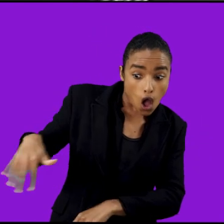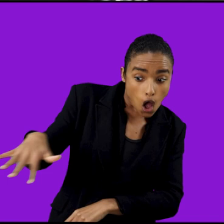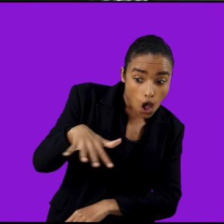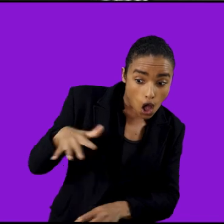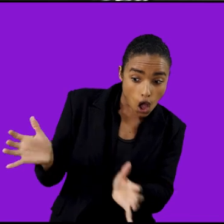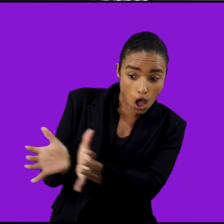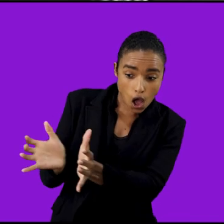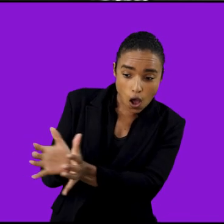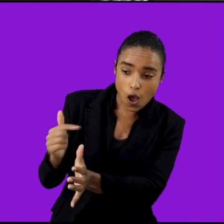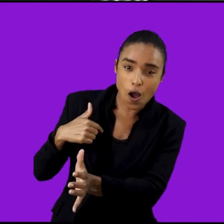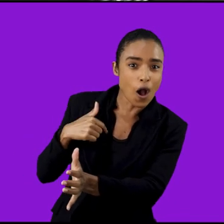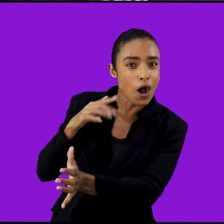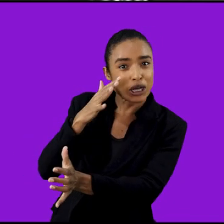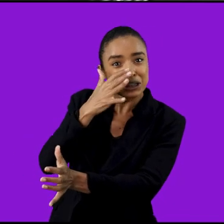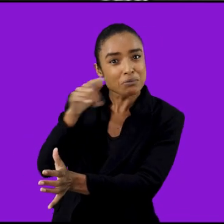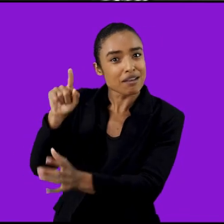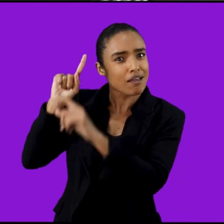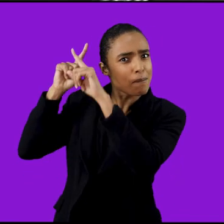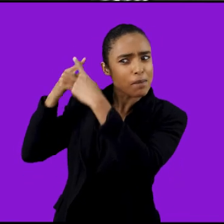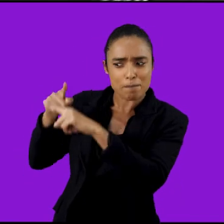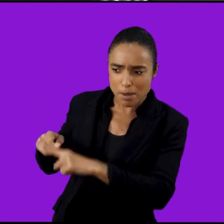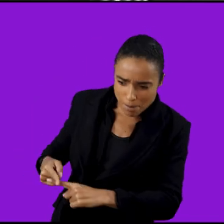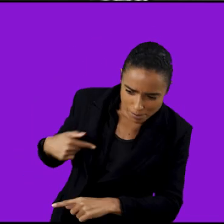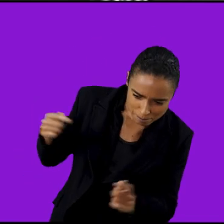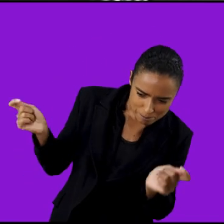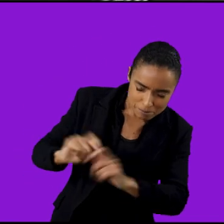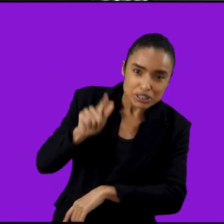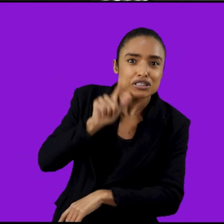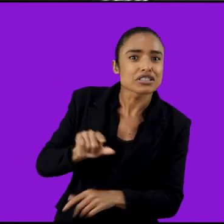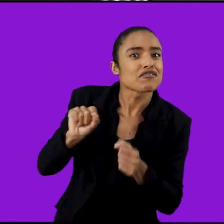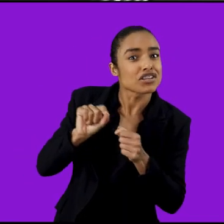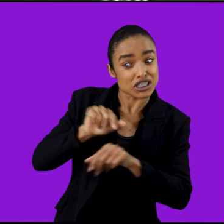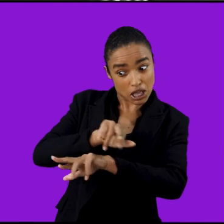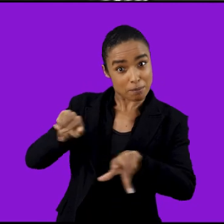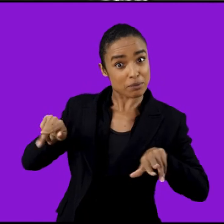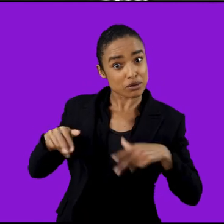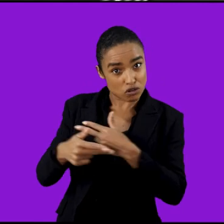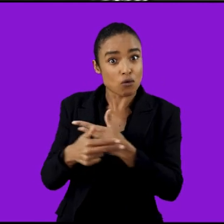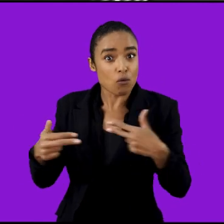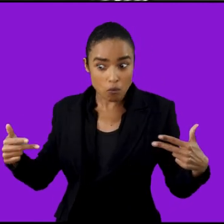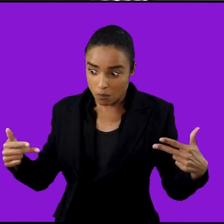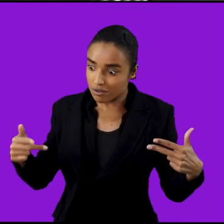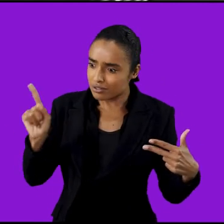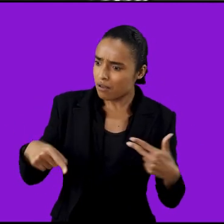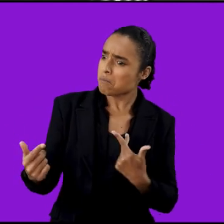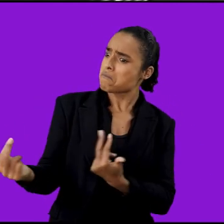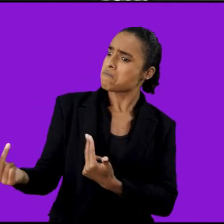da pra eu fazer uma trança daquela, tá ligado?”... dá pra fazer uma pá de coisa, pô, Né? Sim